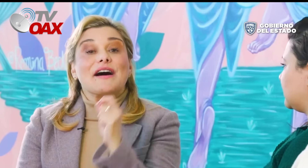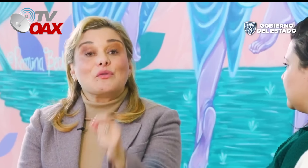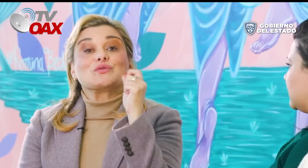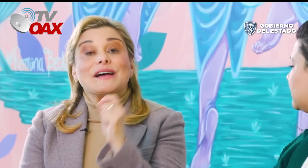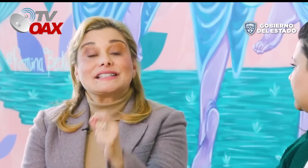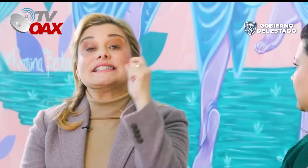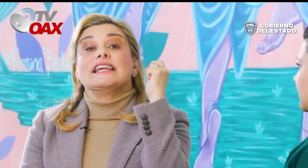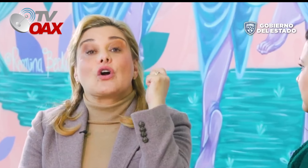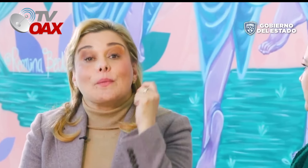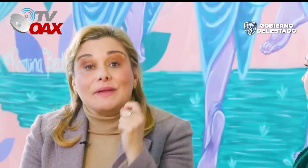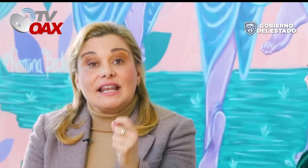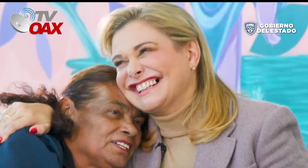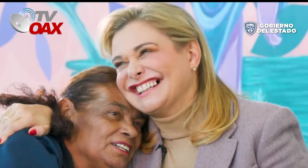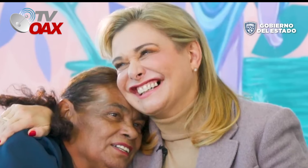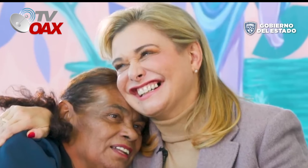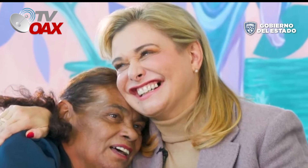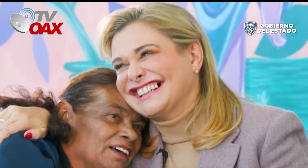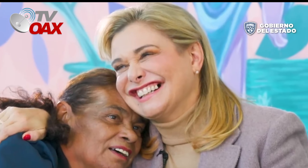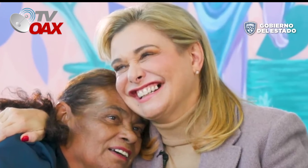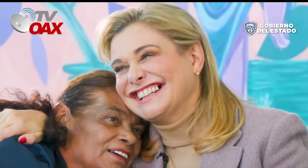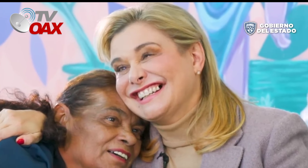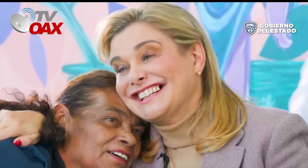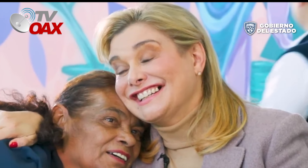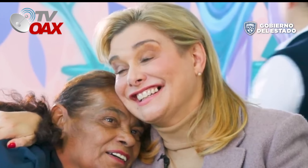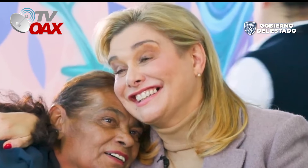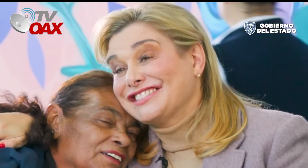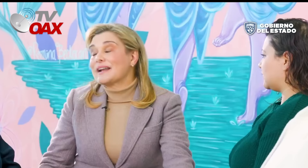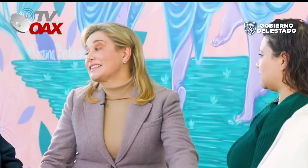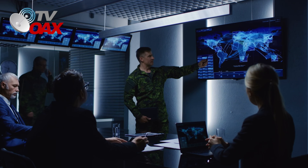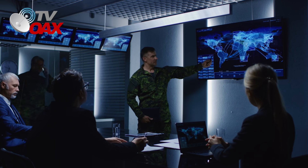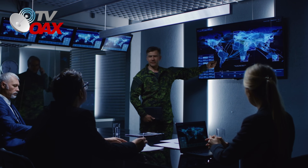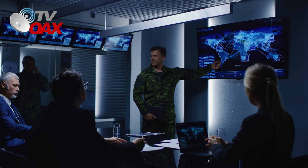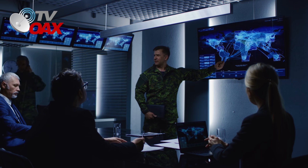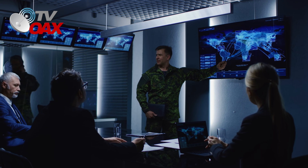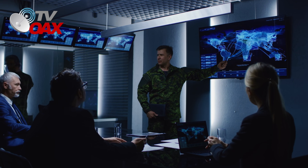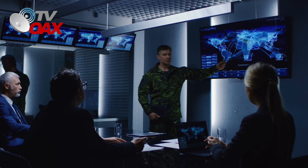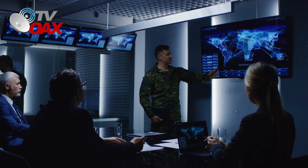desató una fuerte polémica luego de que se diera a conocer que habría permitido la entrada de